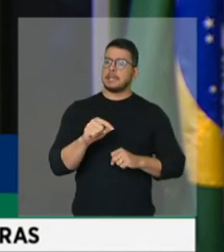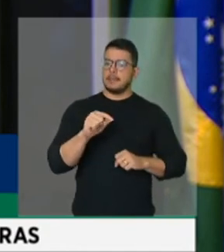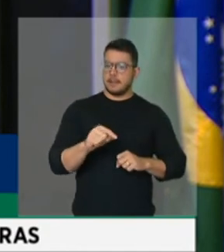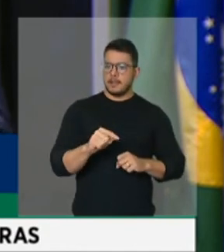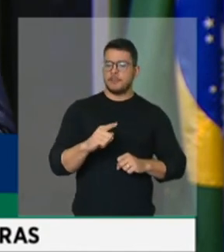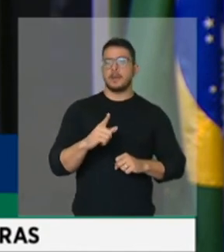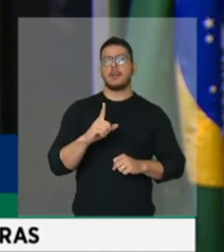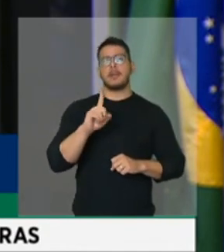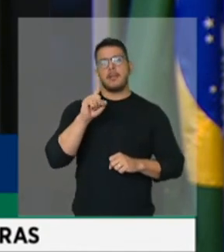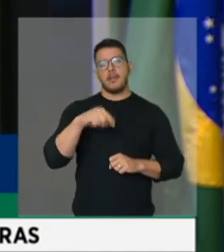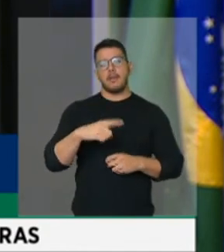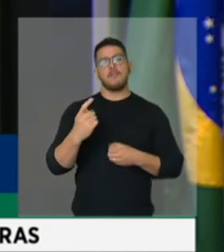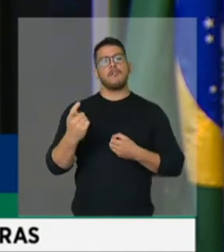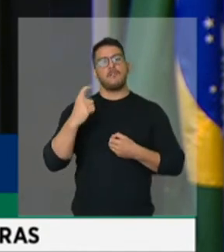FAVOR... DA CAPITALIZAÇÃO DA ELETROBRAS, A FAVOR DA